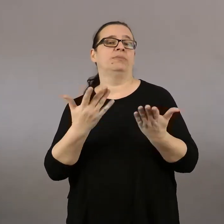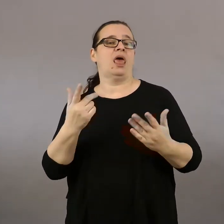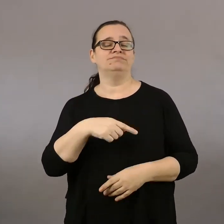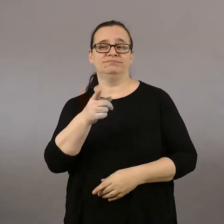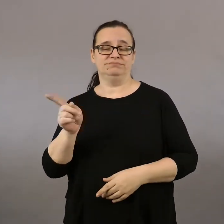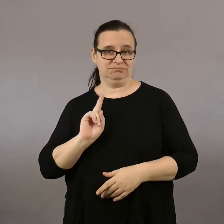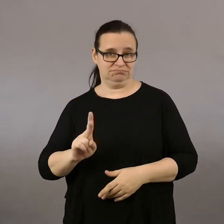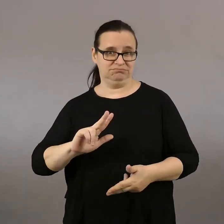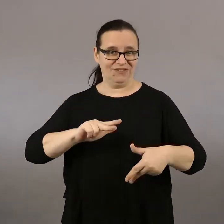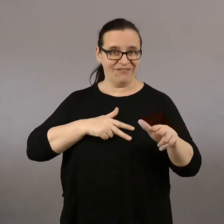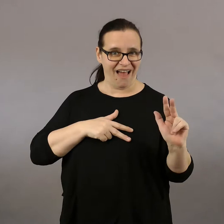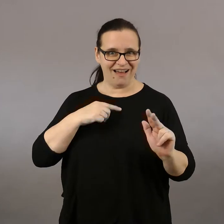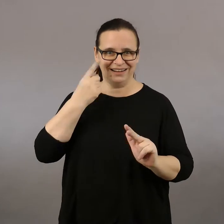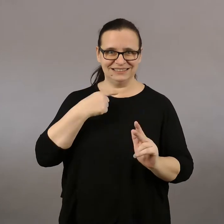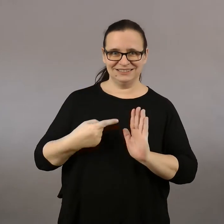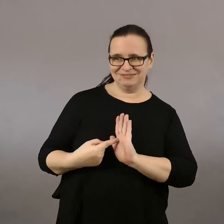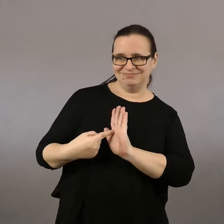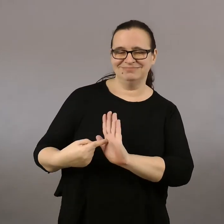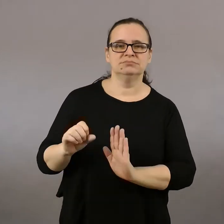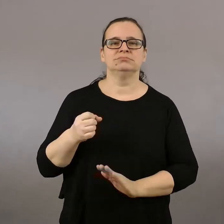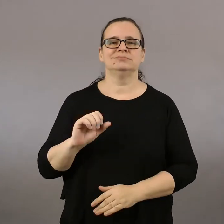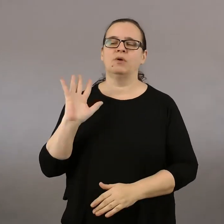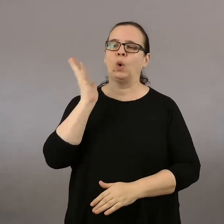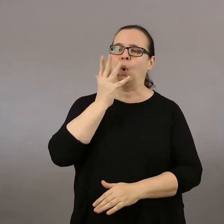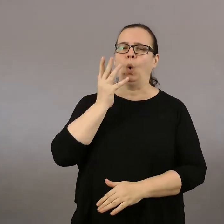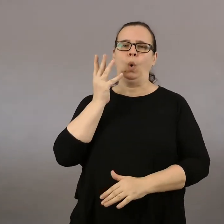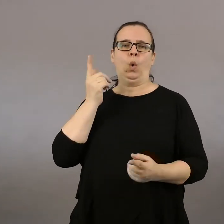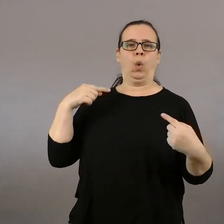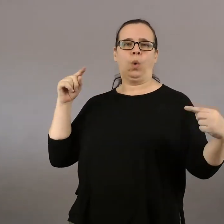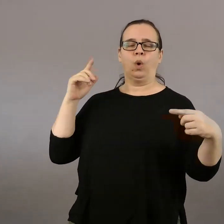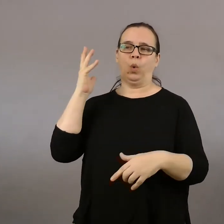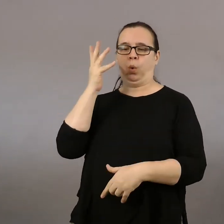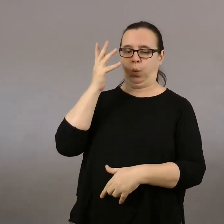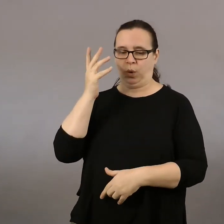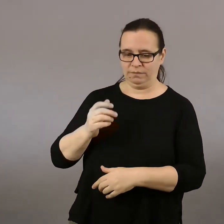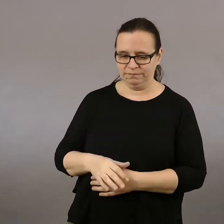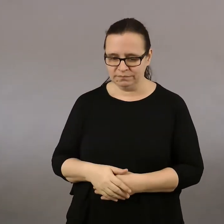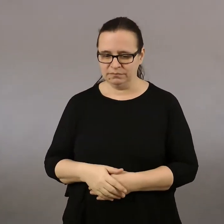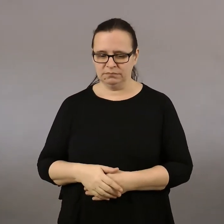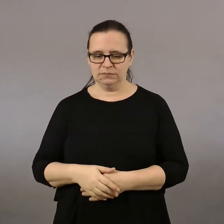Zum Beispiel wollen wir uns nicht echt zeigen Sondern verstecken uns hinter einer Maske